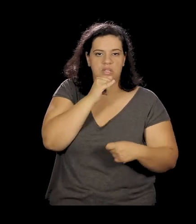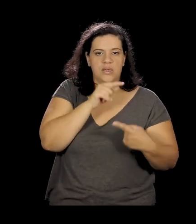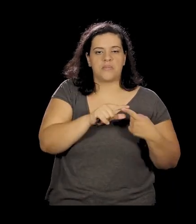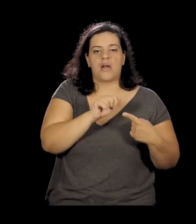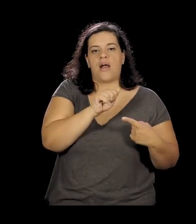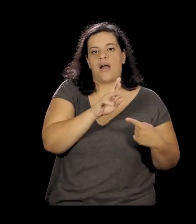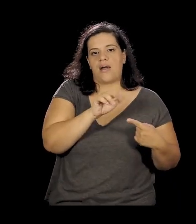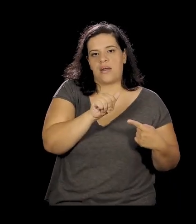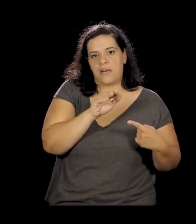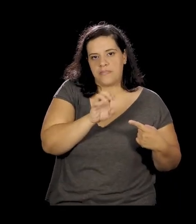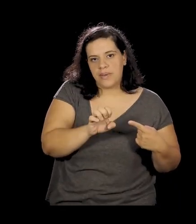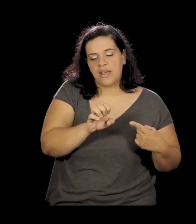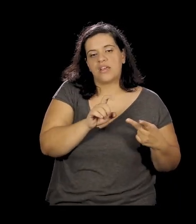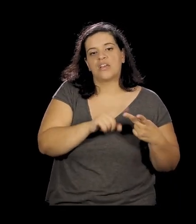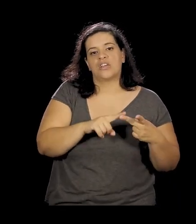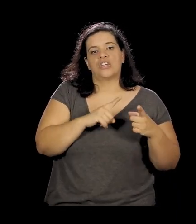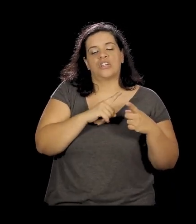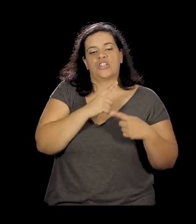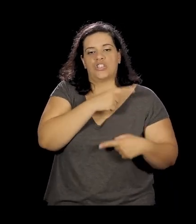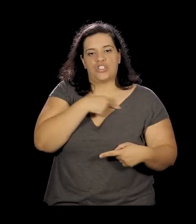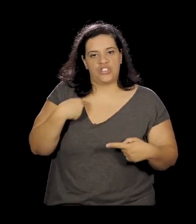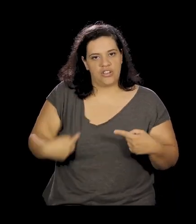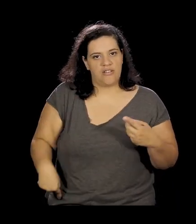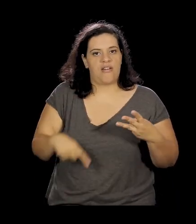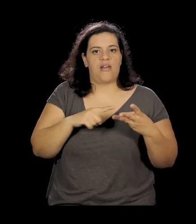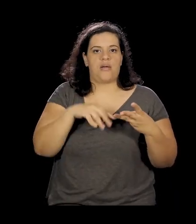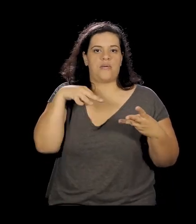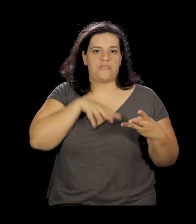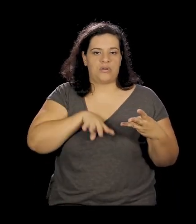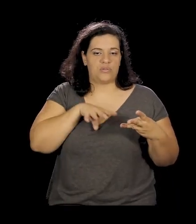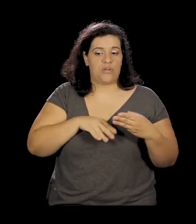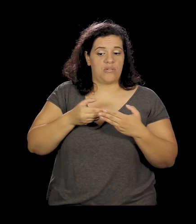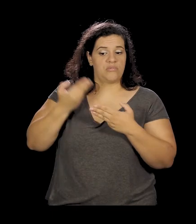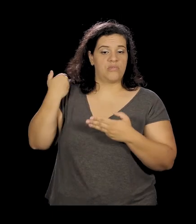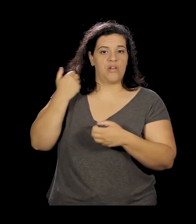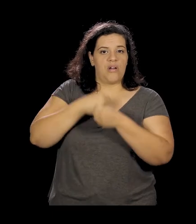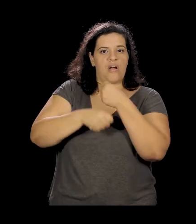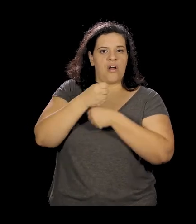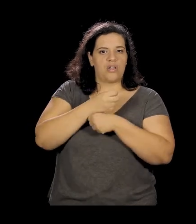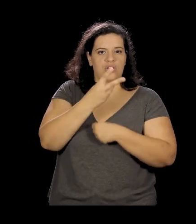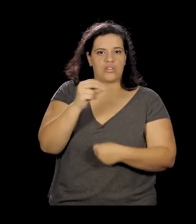como o árabe, o chinês e agora o português desde 2011.